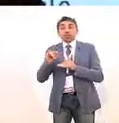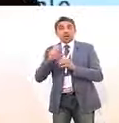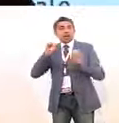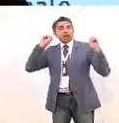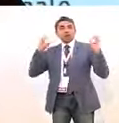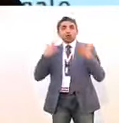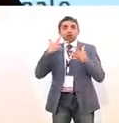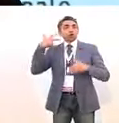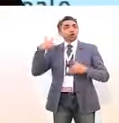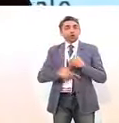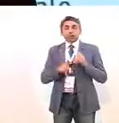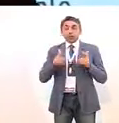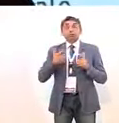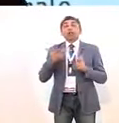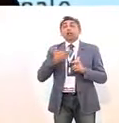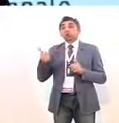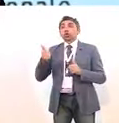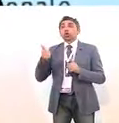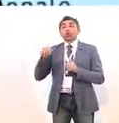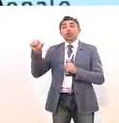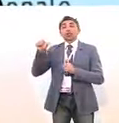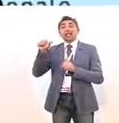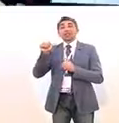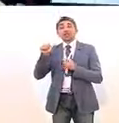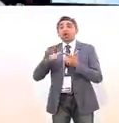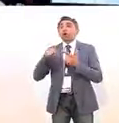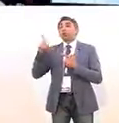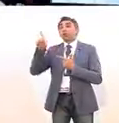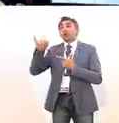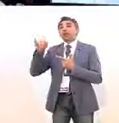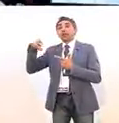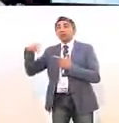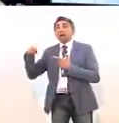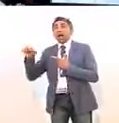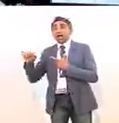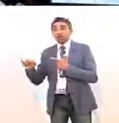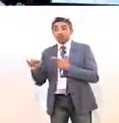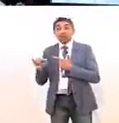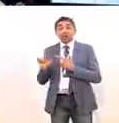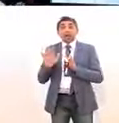Salvini o Di Maio. Ma questa è una mia opinione. Se però c’è la disponibilità da parte